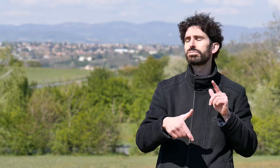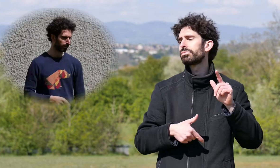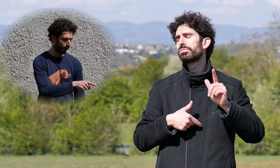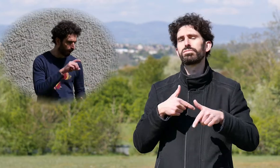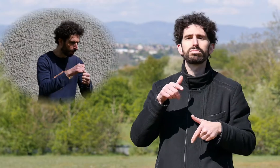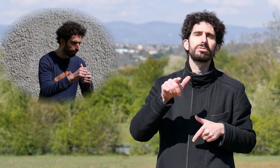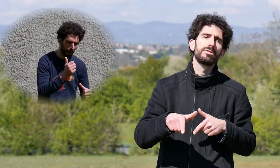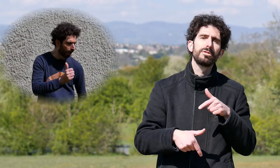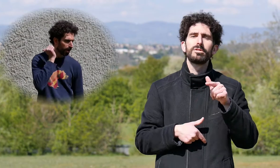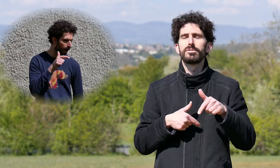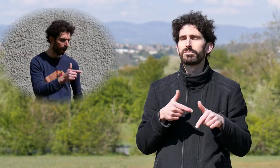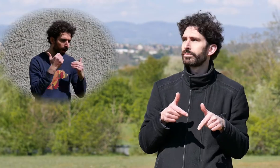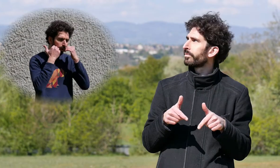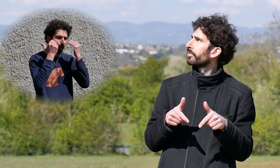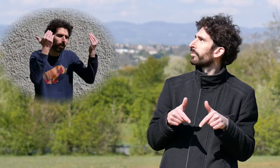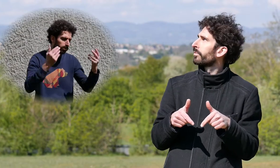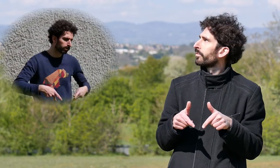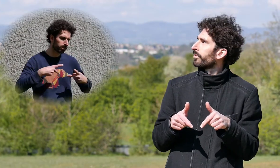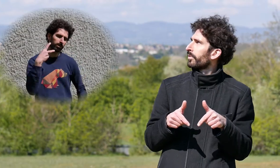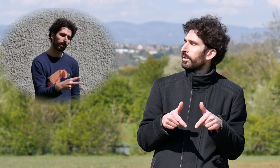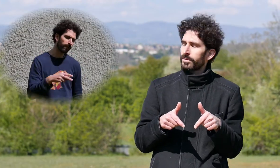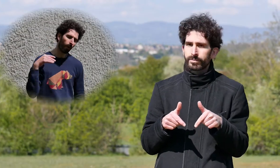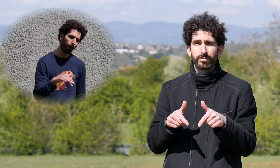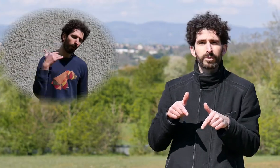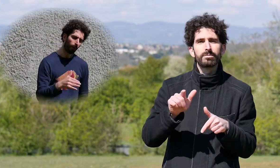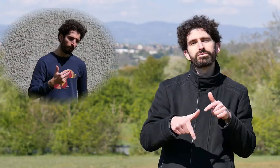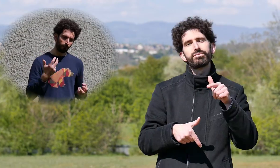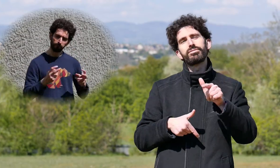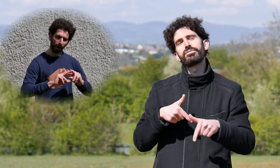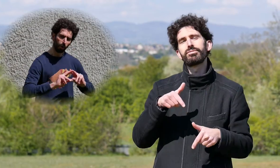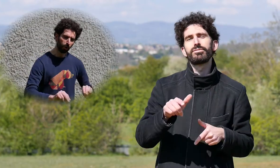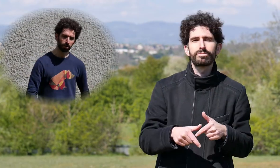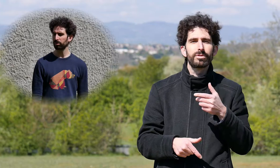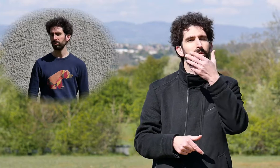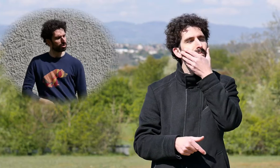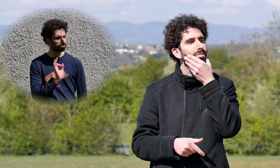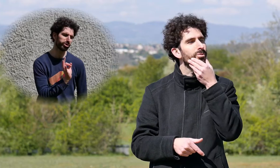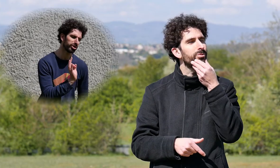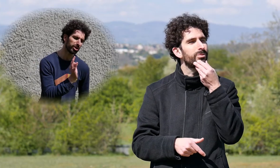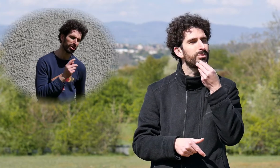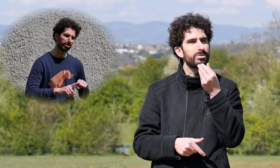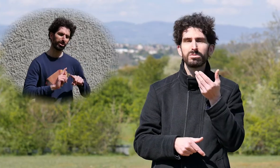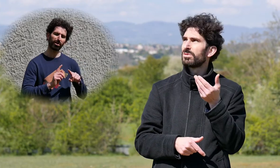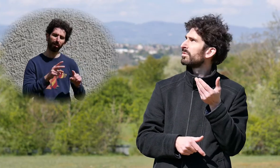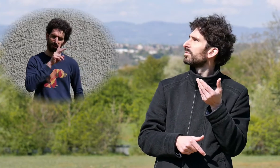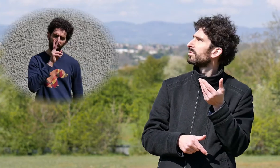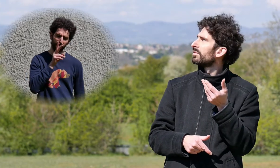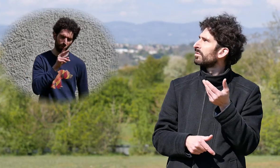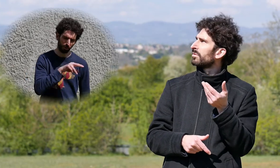* Dis, tu te rappelles, hier * * c'était la honte de ta vie. * * Tu veux que je te raconte ? * * Mais si, c'est marrant les détails ! *